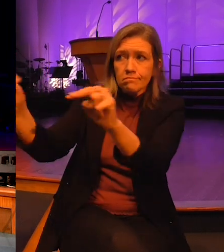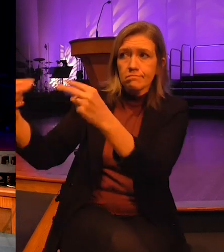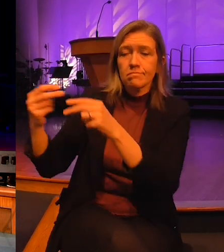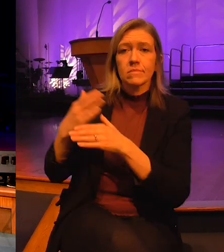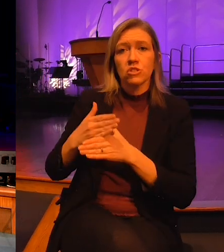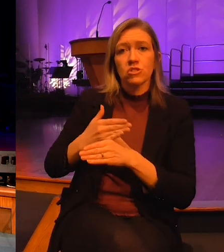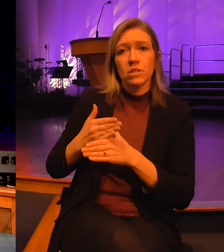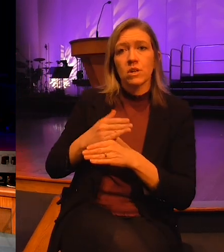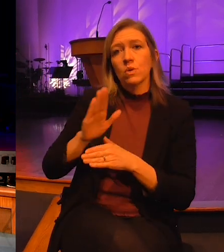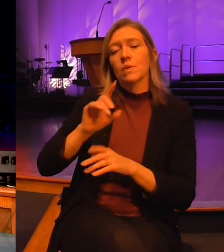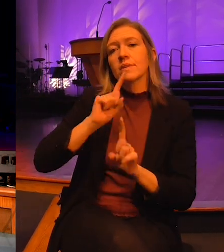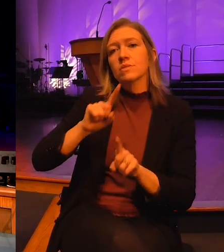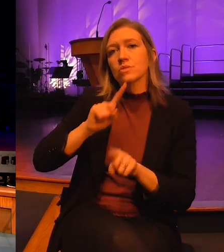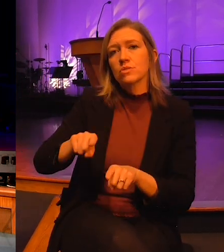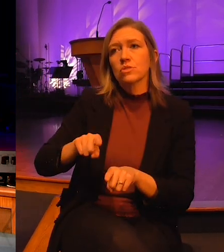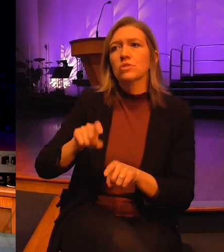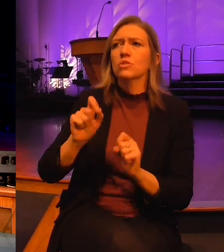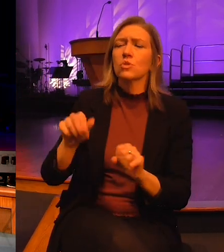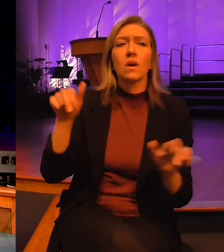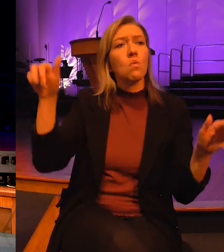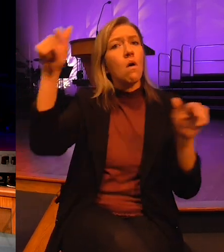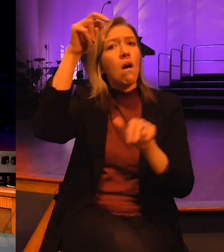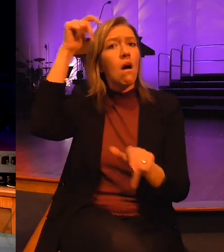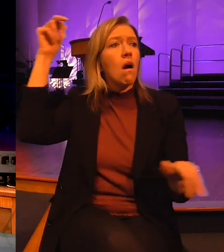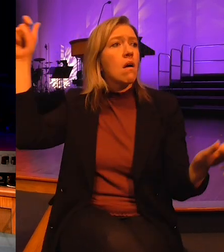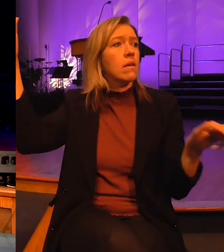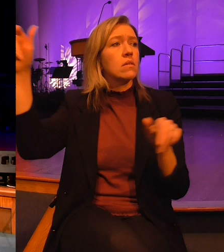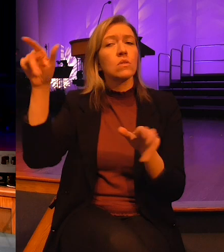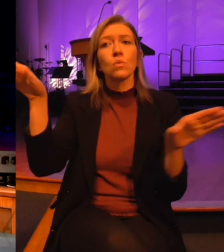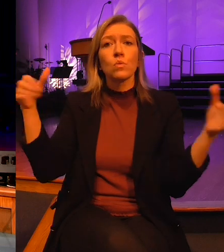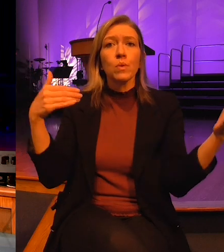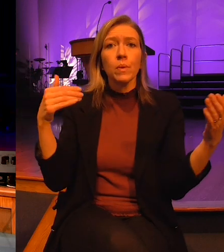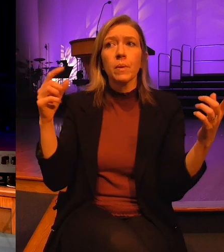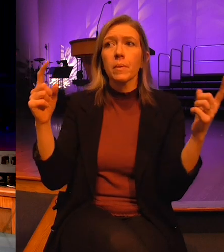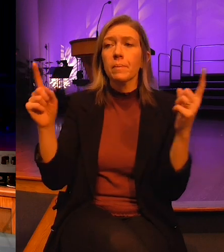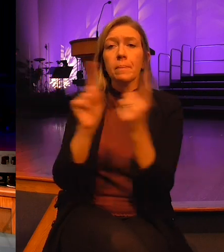por la habitación o no, o puedes tomarte este tiempo para refinar lo que escribiste, tómate un momento